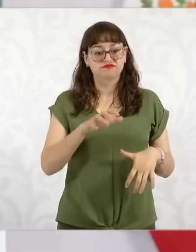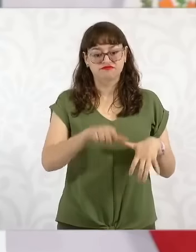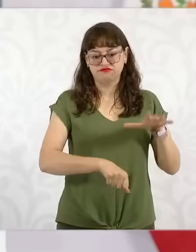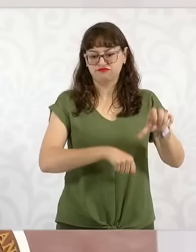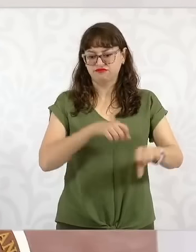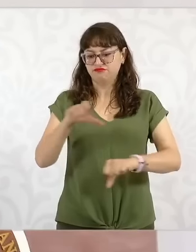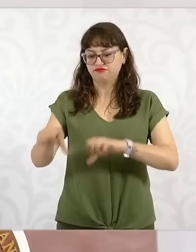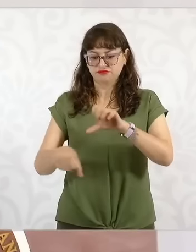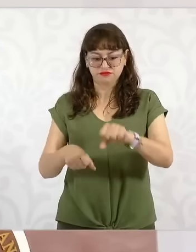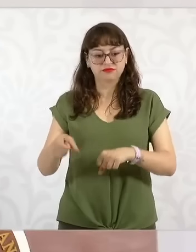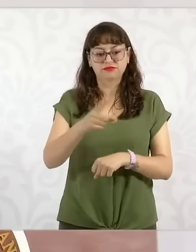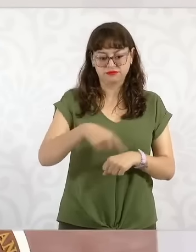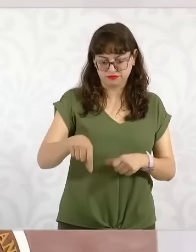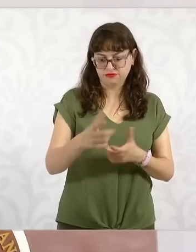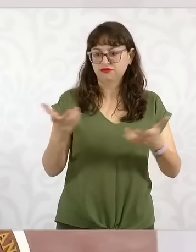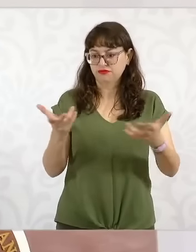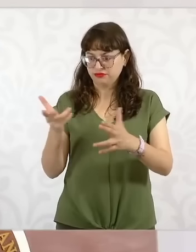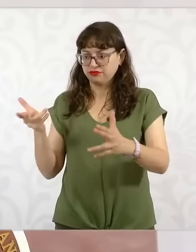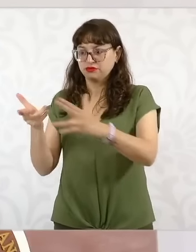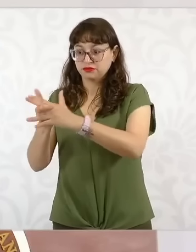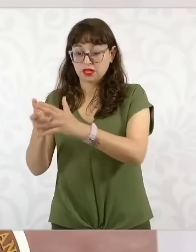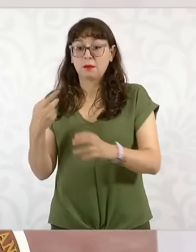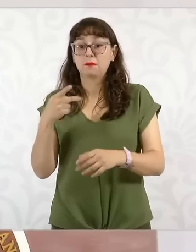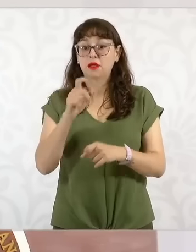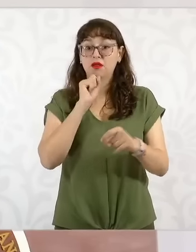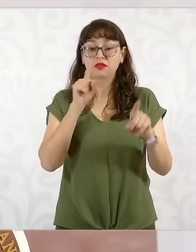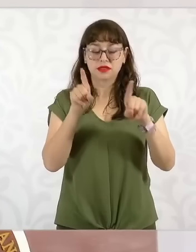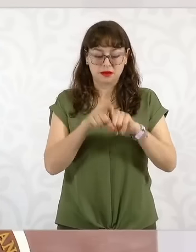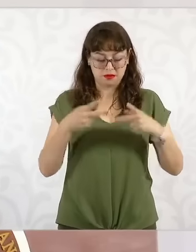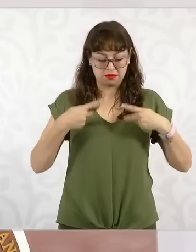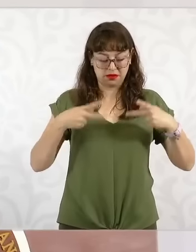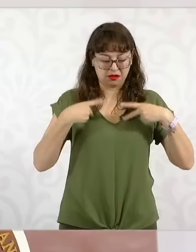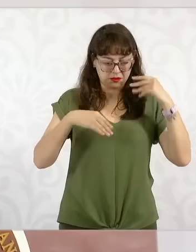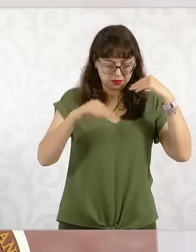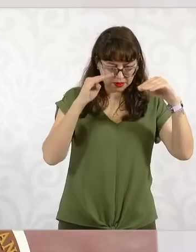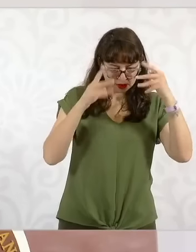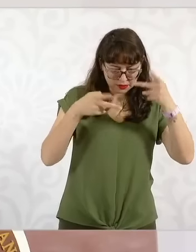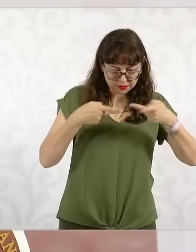autores materiales e intelectuales, reclutadores, operadores logísticos,